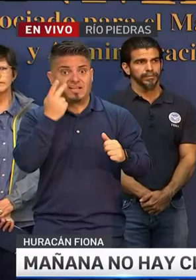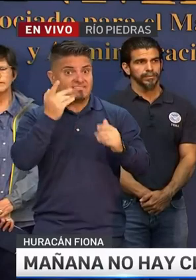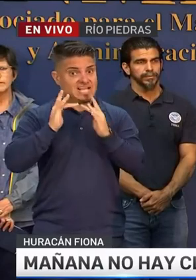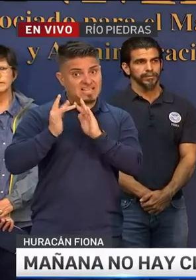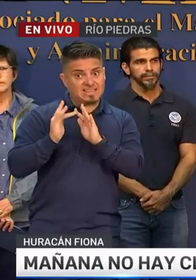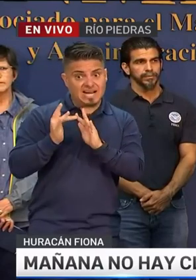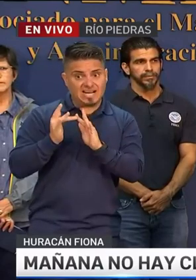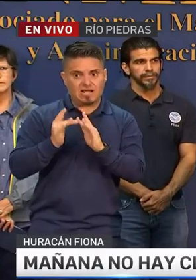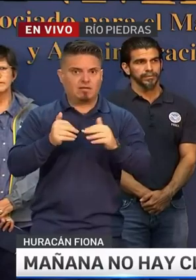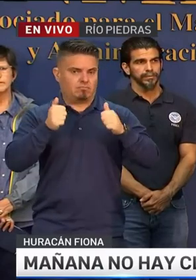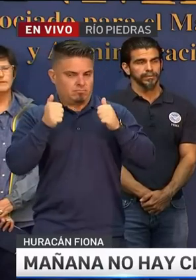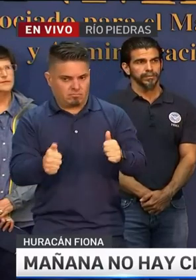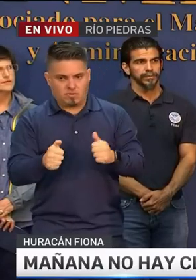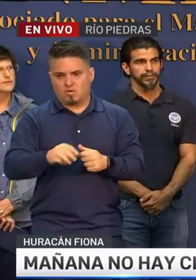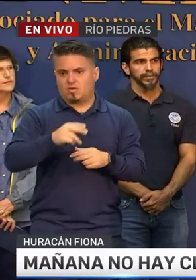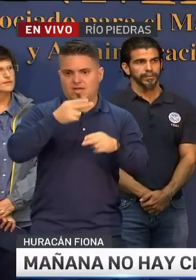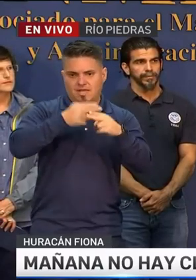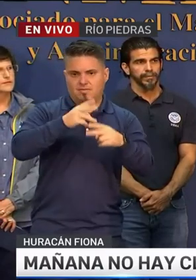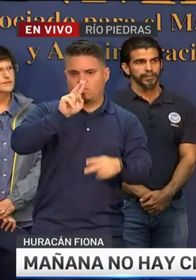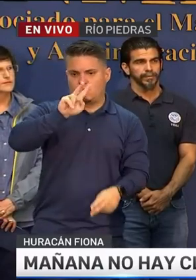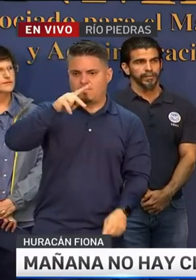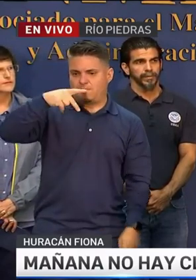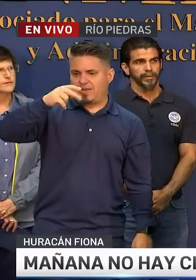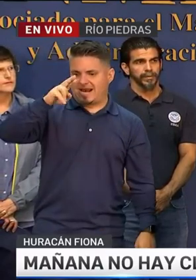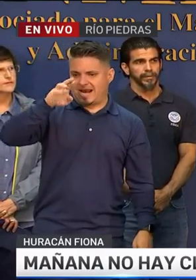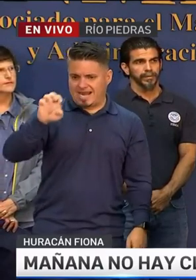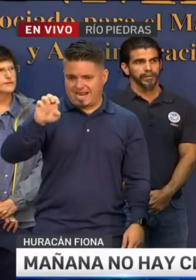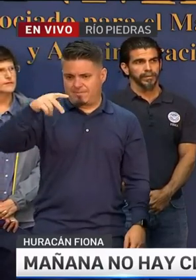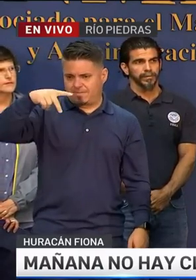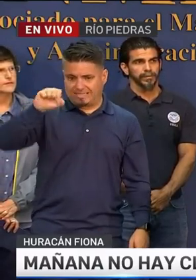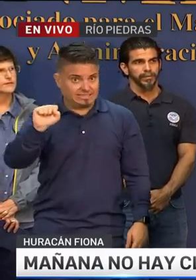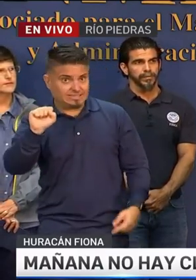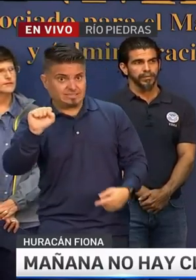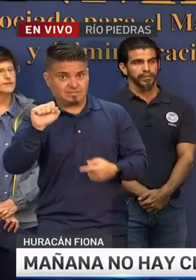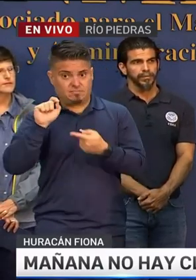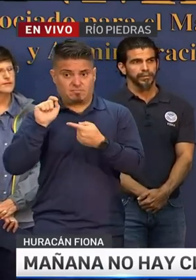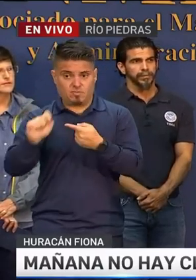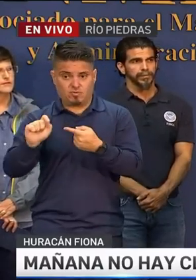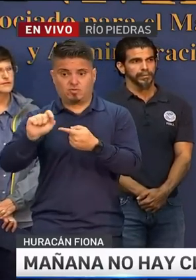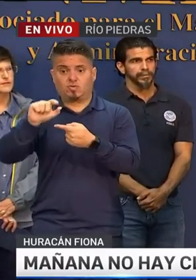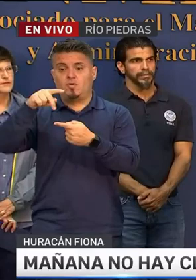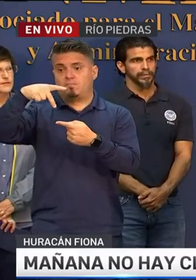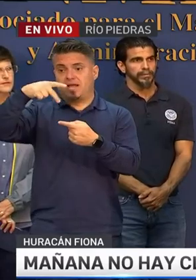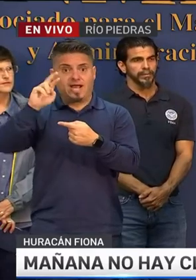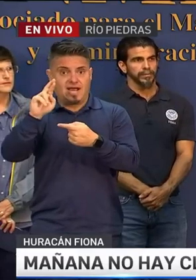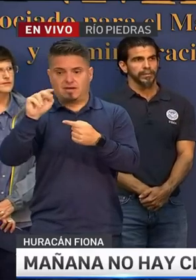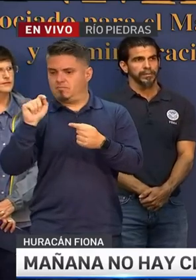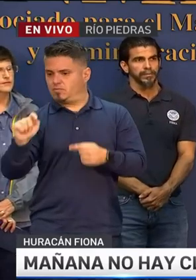A LAS ACTUALIZACIONES QUE